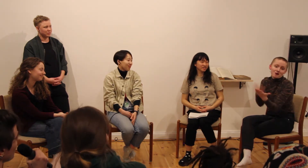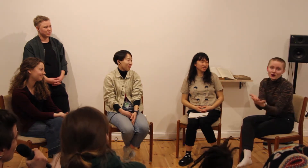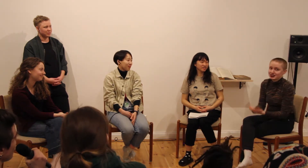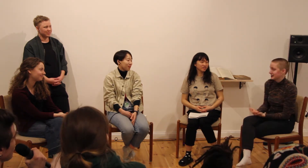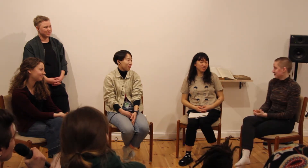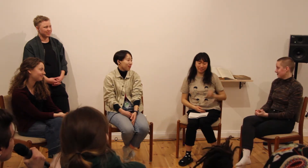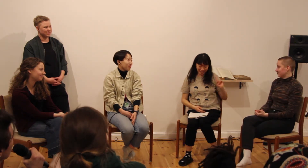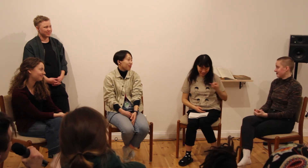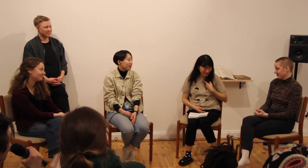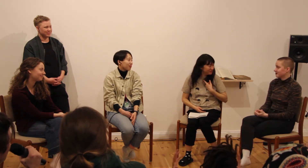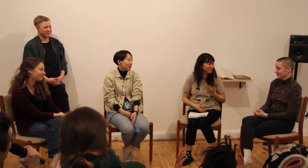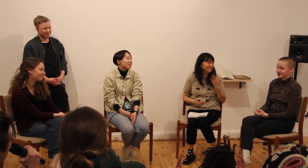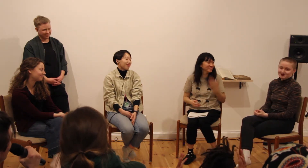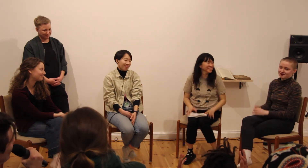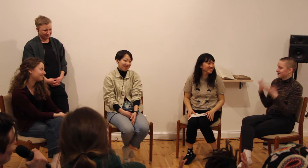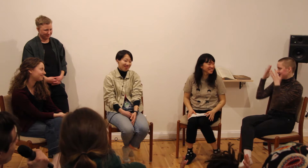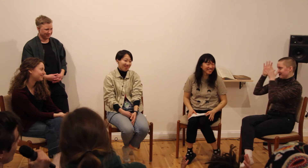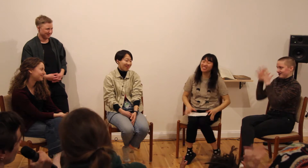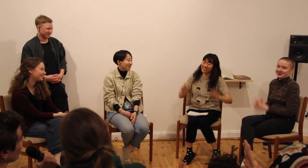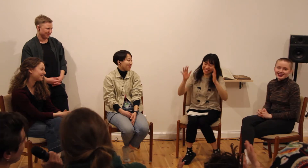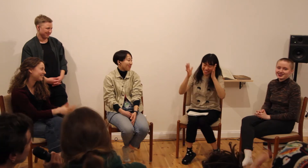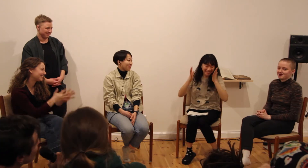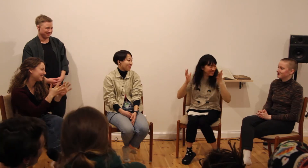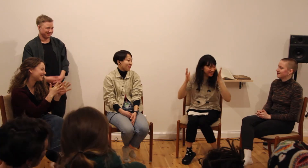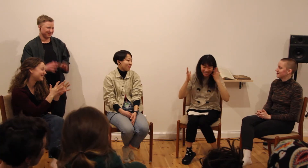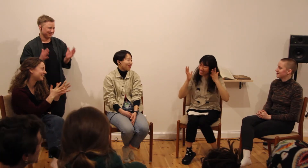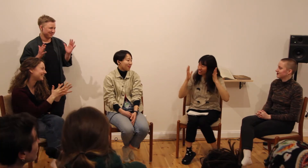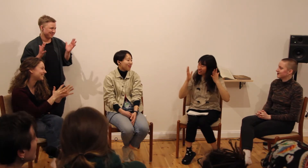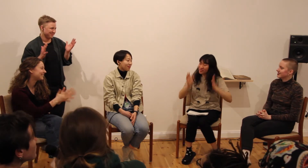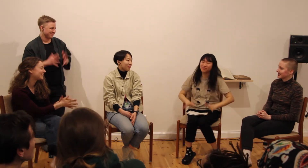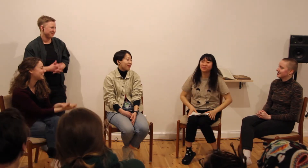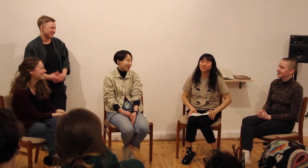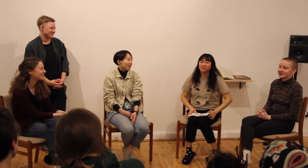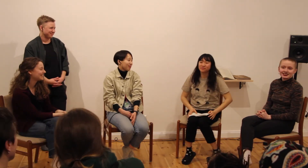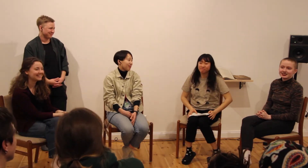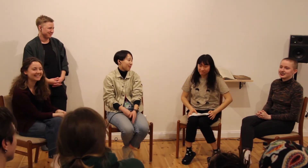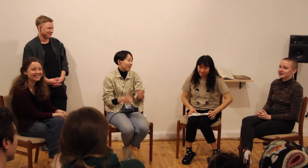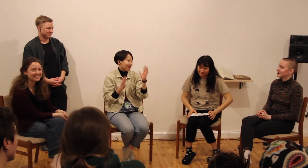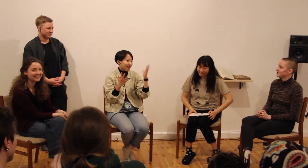und wir hoffen natürlich, dass wir in Zukunft noch mehr Angebote für euch organisieren können. Das hoffe ich auch.